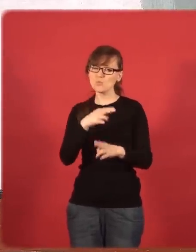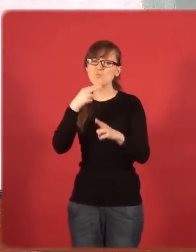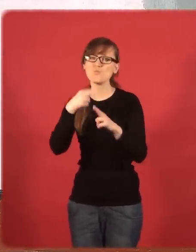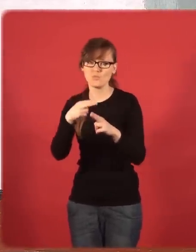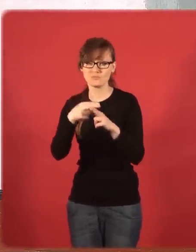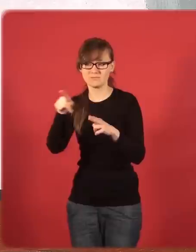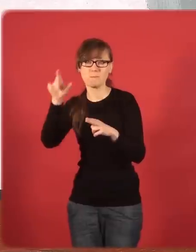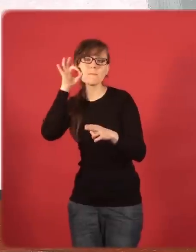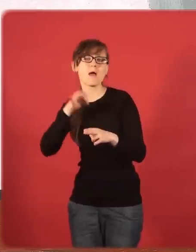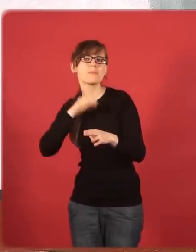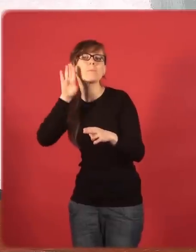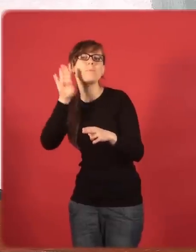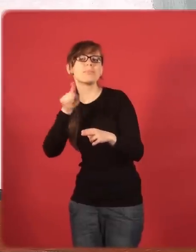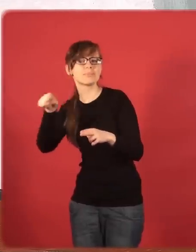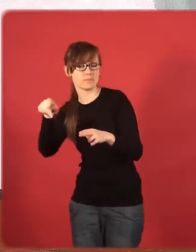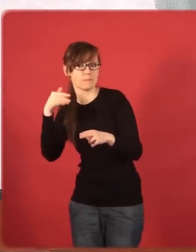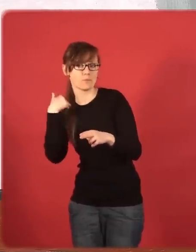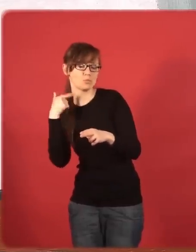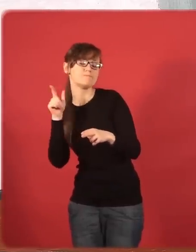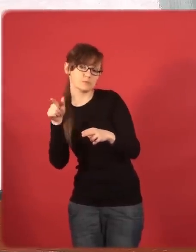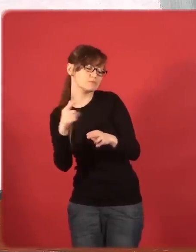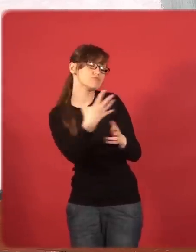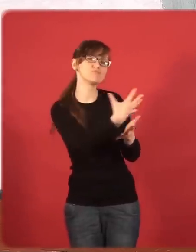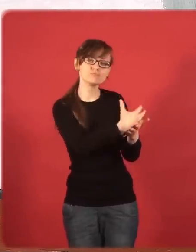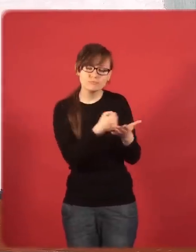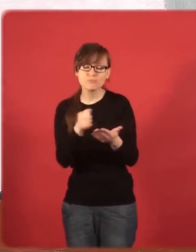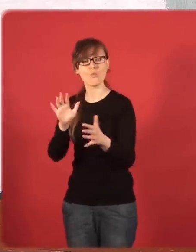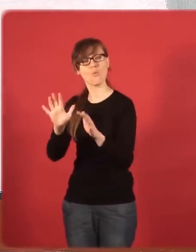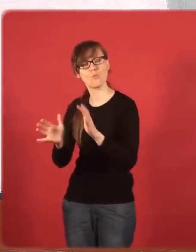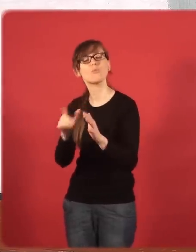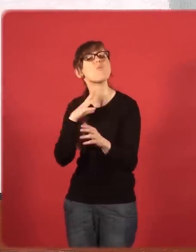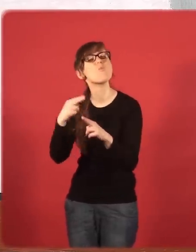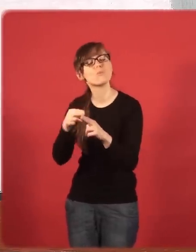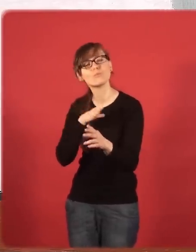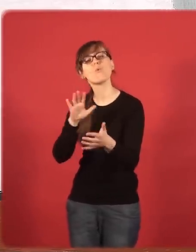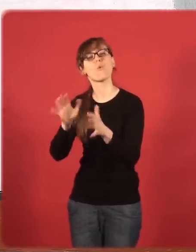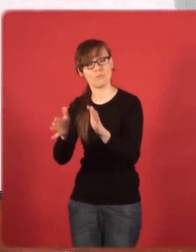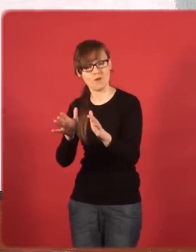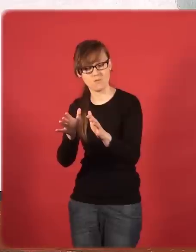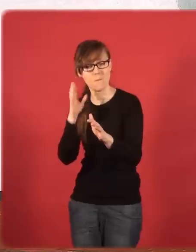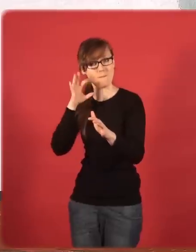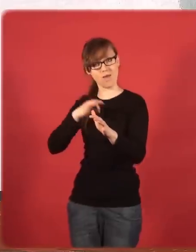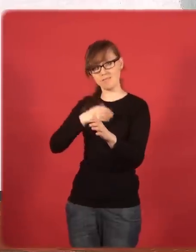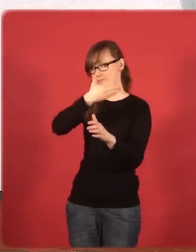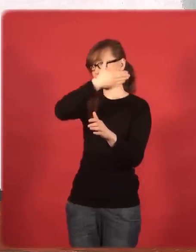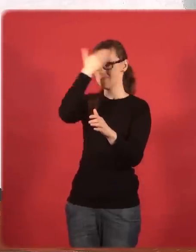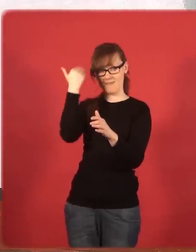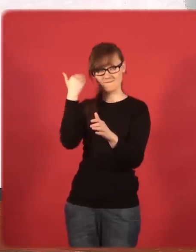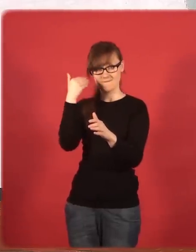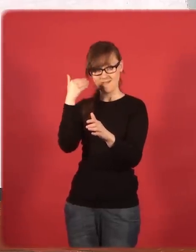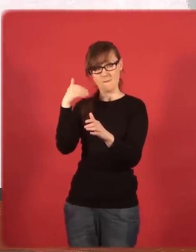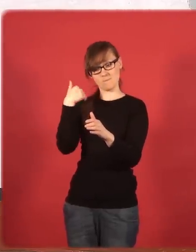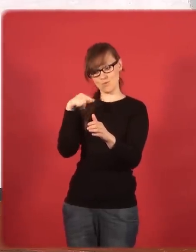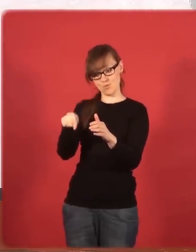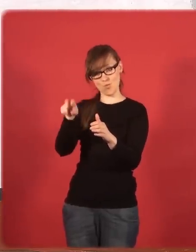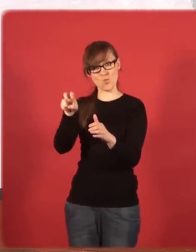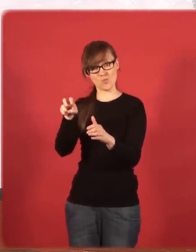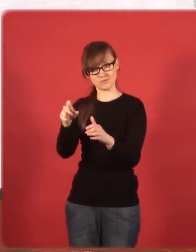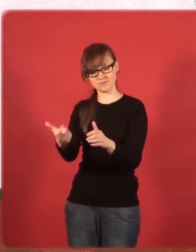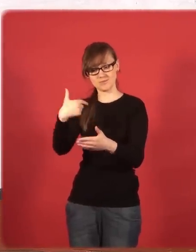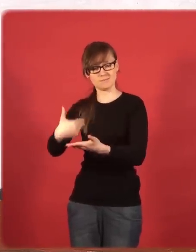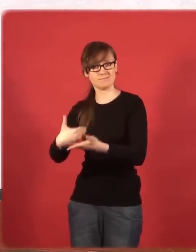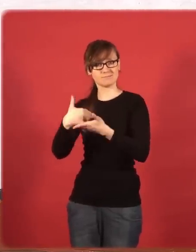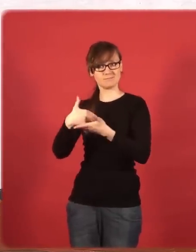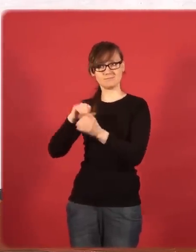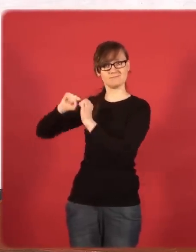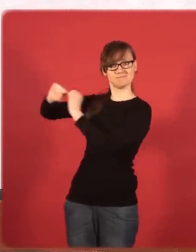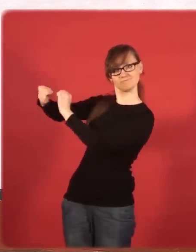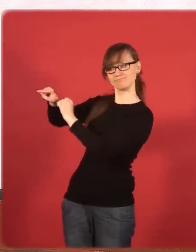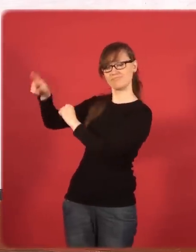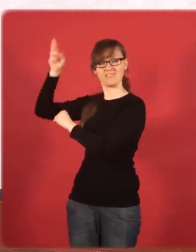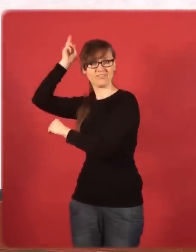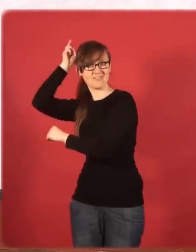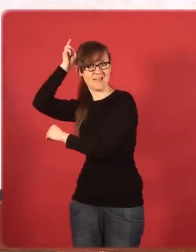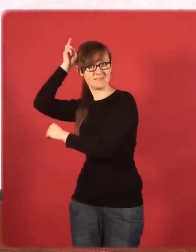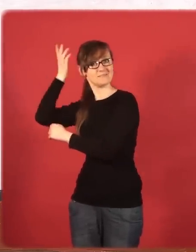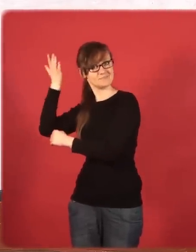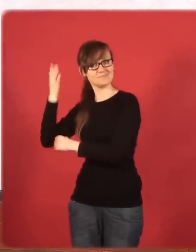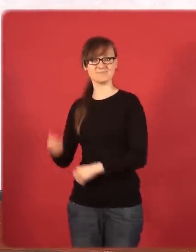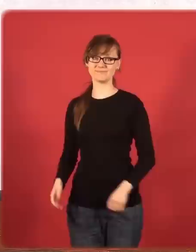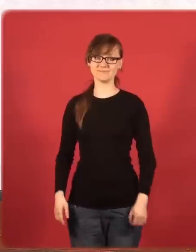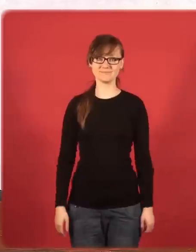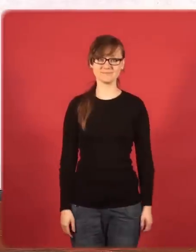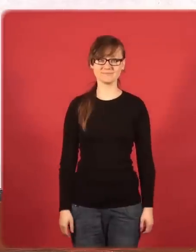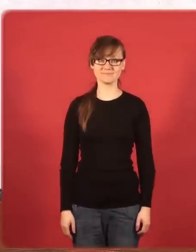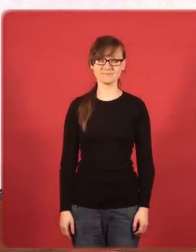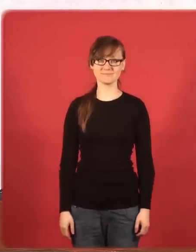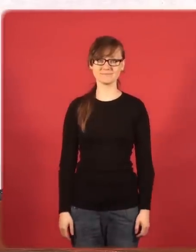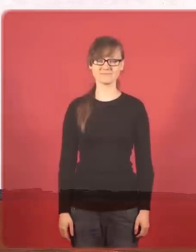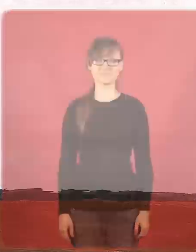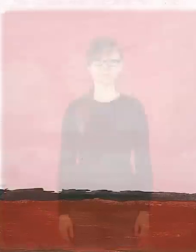Osłabiony przeżyciami z ostatnich dni Huck rozchorował się, opiekowała się nim wdowa Douglas, która jednak nie wiedziała, że to Huck uratował ją przed napaścią bandytów.